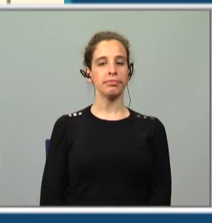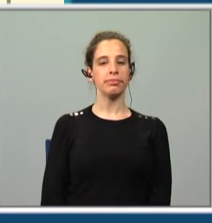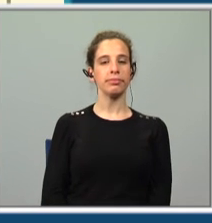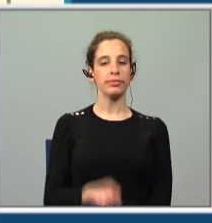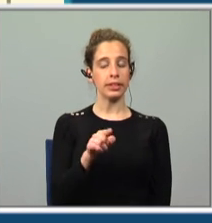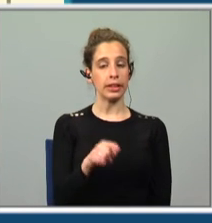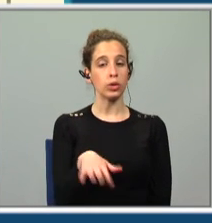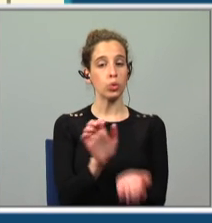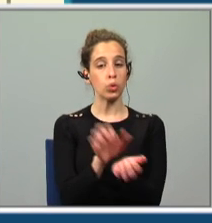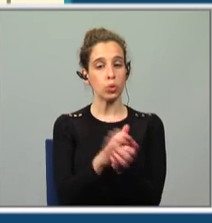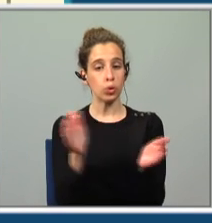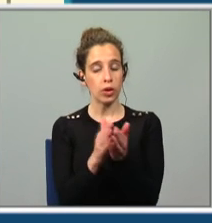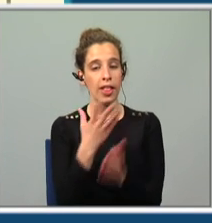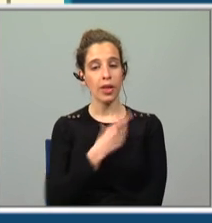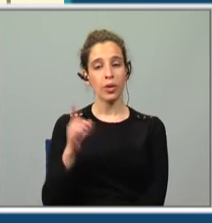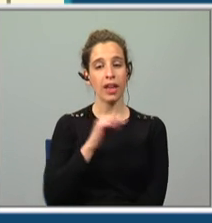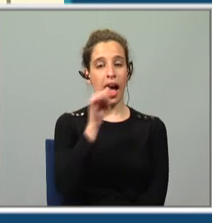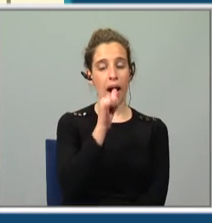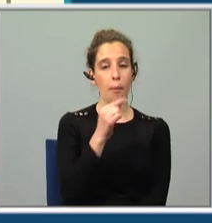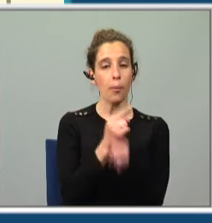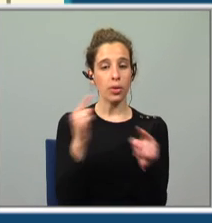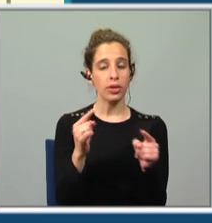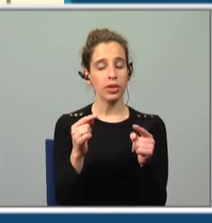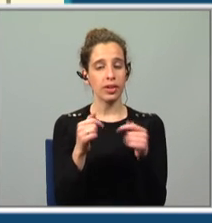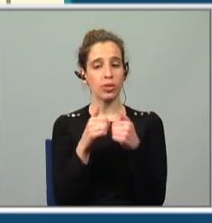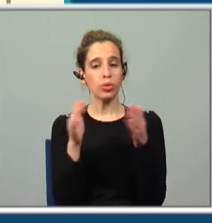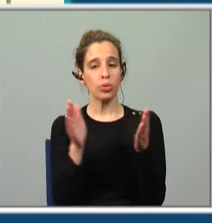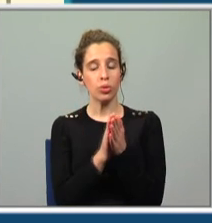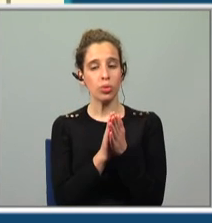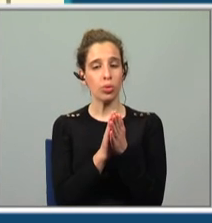este pequeno crocodilo não gostava de água porque ele era tudo menos um 這條小鱷魚不喜歡水，因為他絕非一個